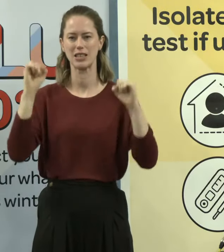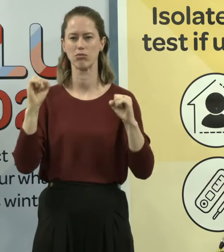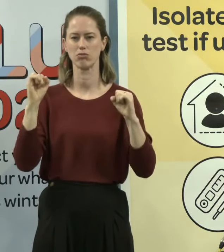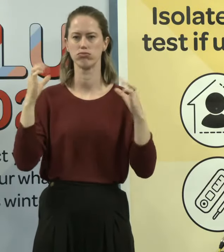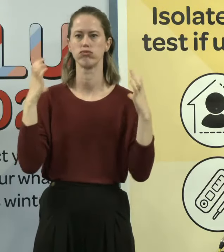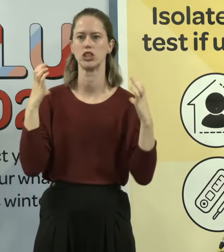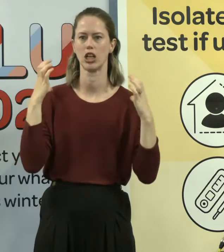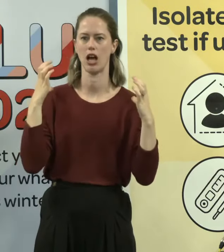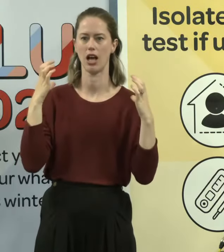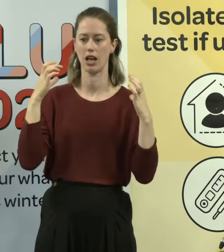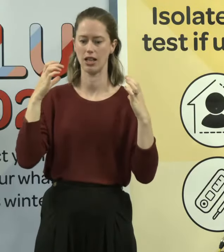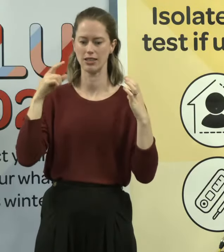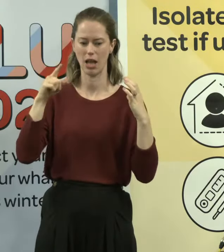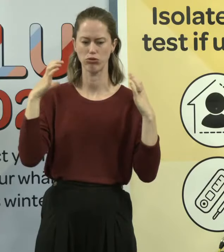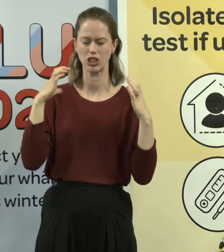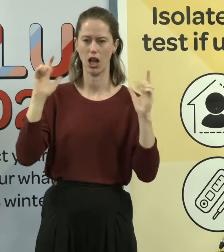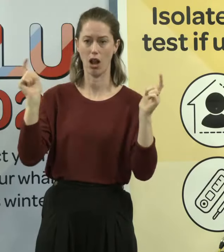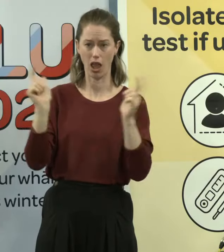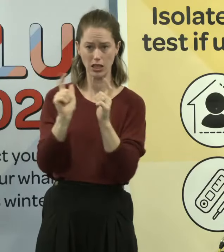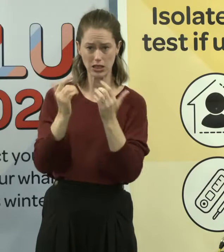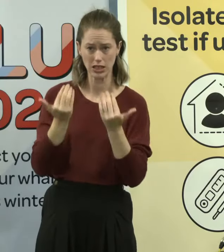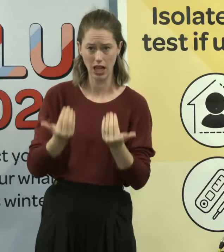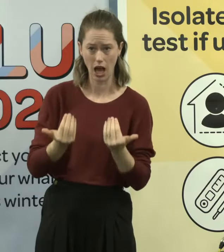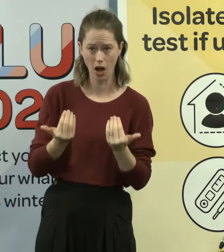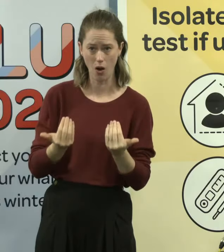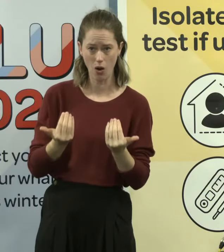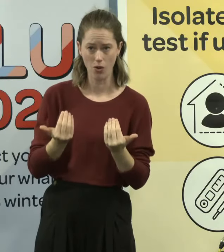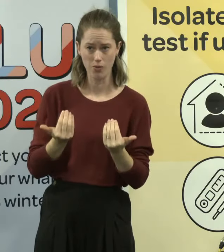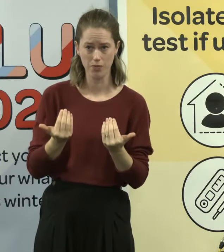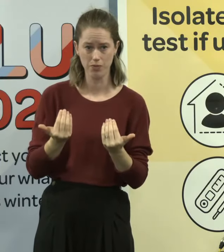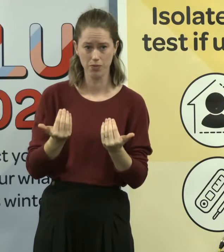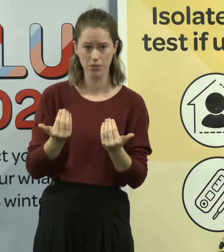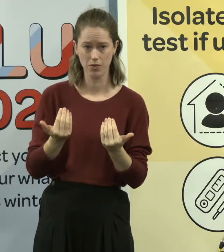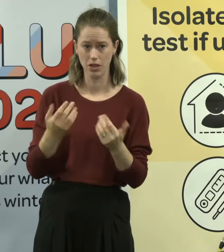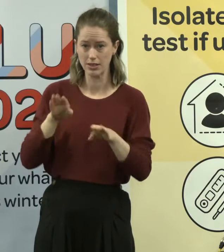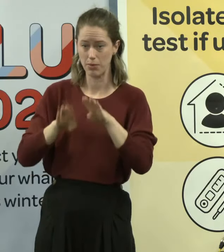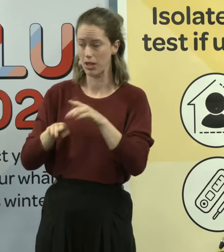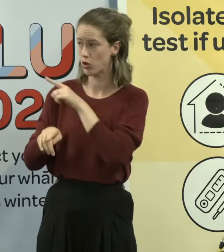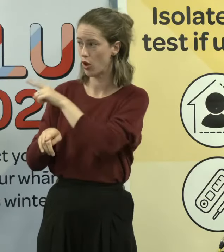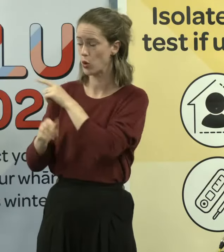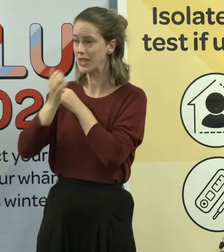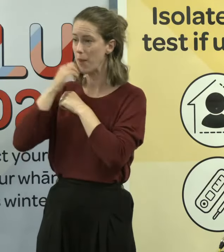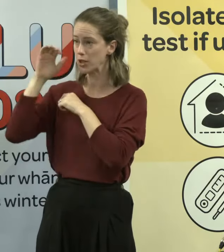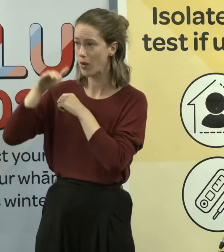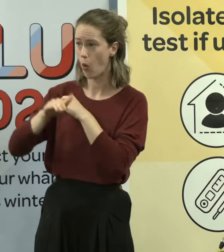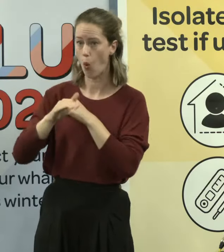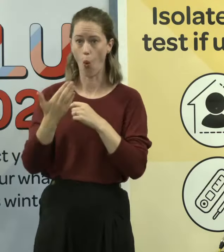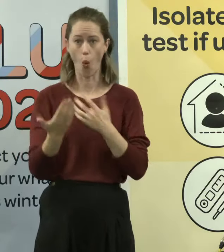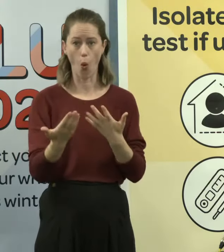haumaru ana karaka? Ka tatari ahau ki te tiki i nga tohutohu pai mai i taku